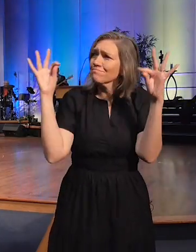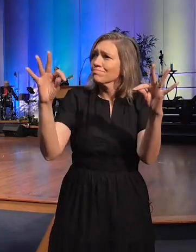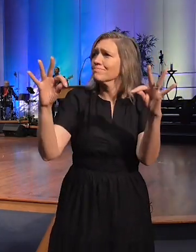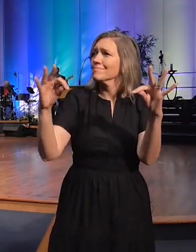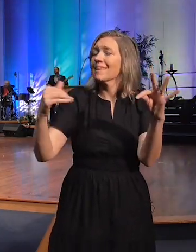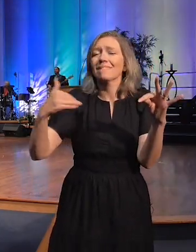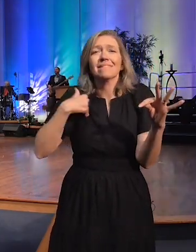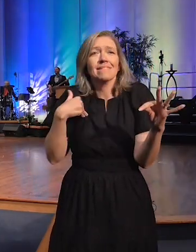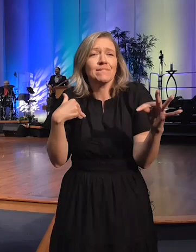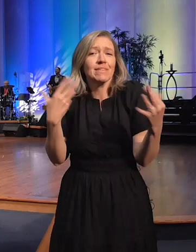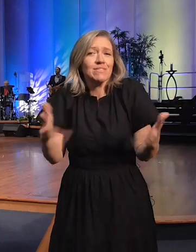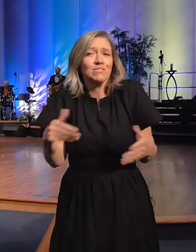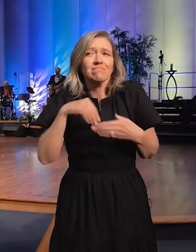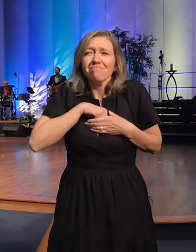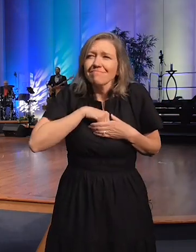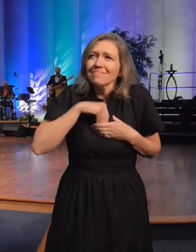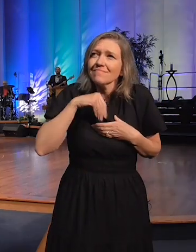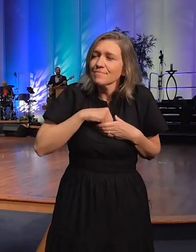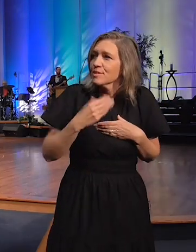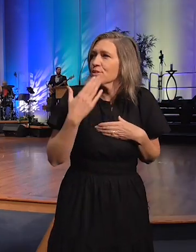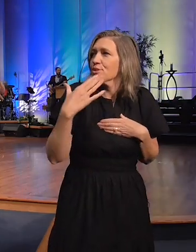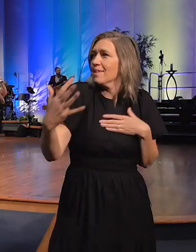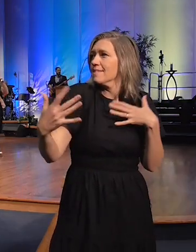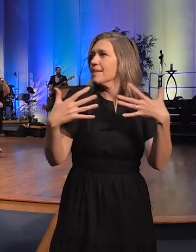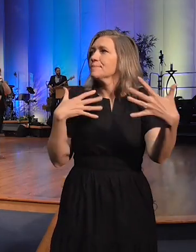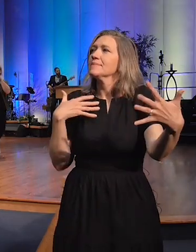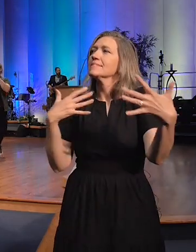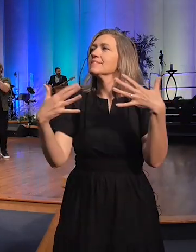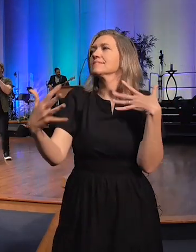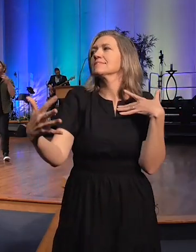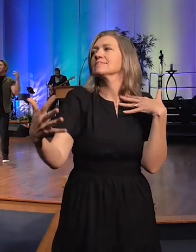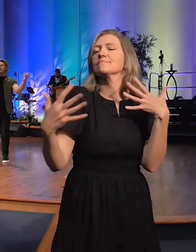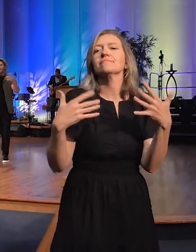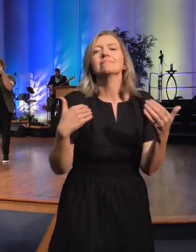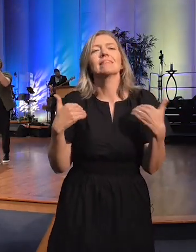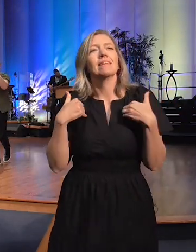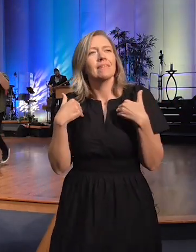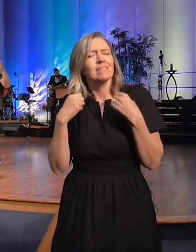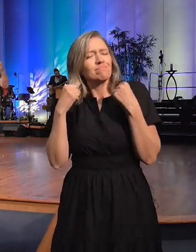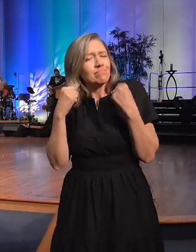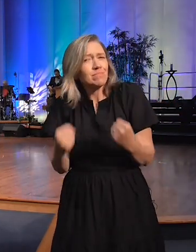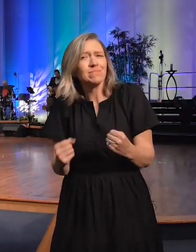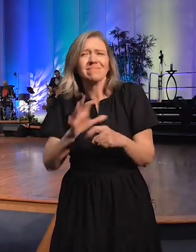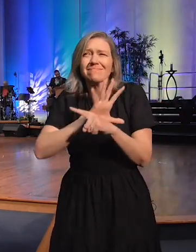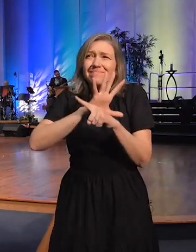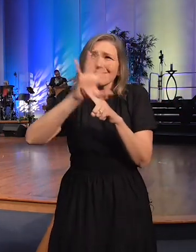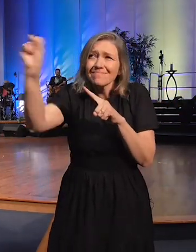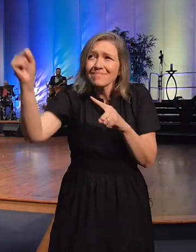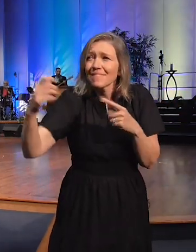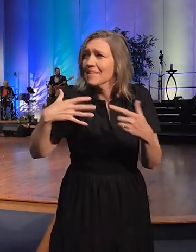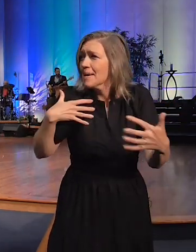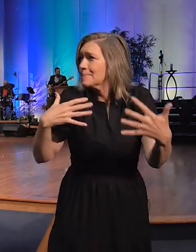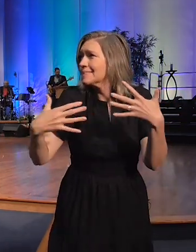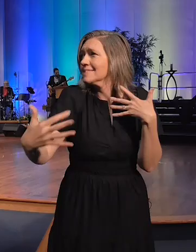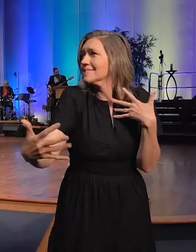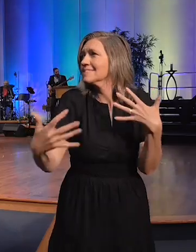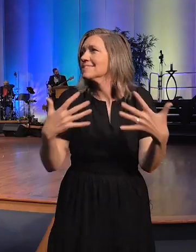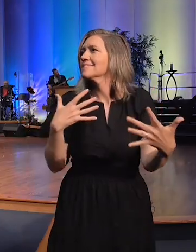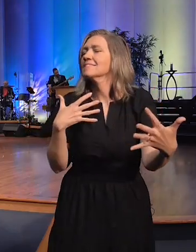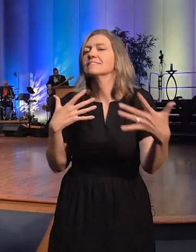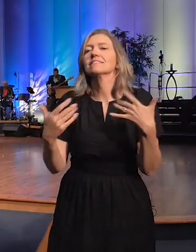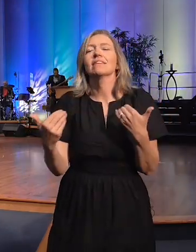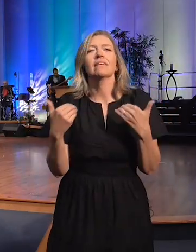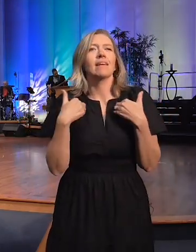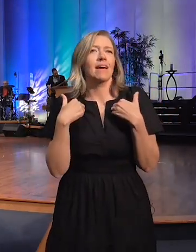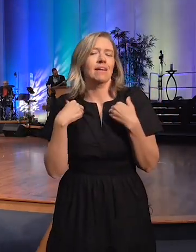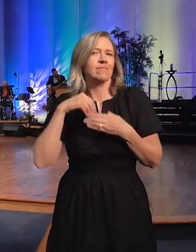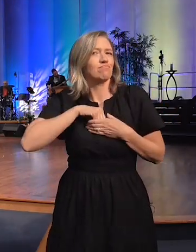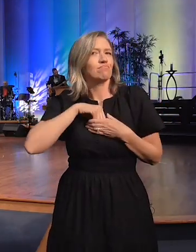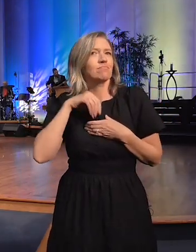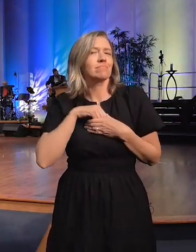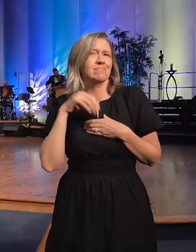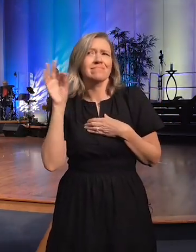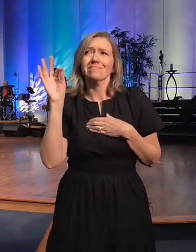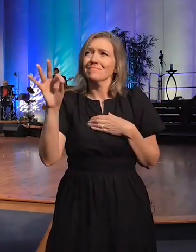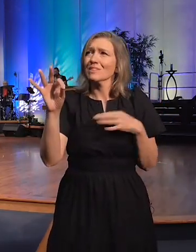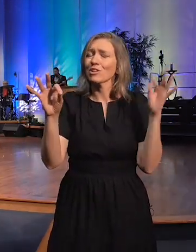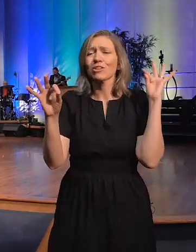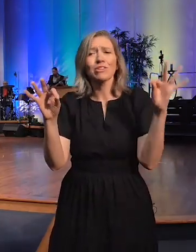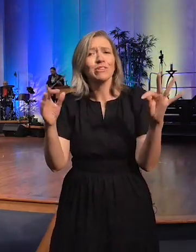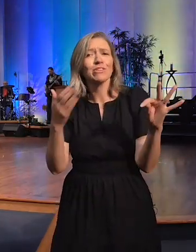buena Vib. Tengo estas buenas.